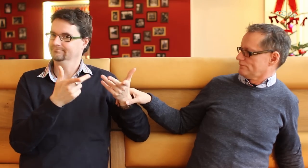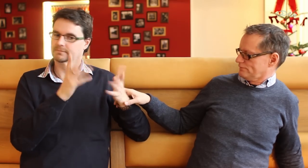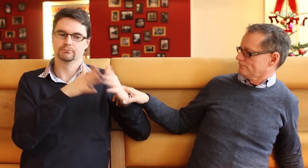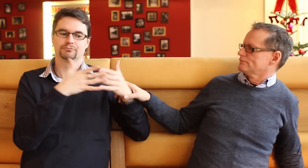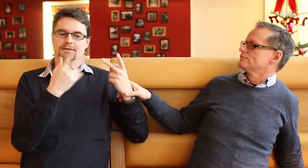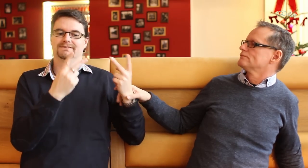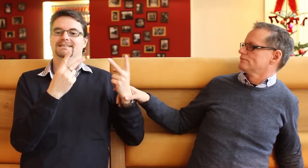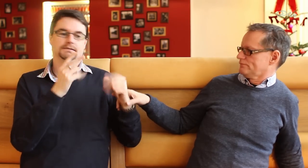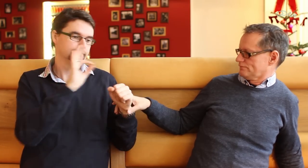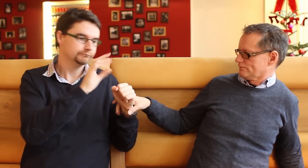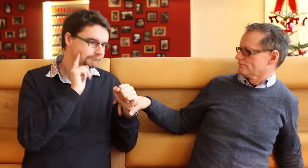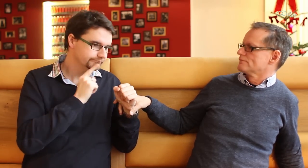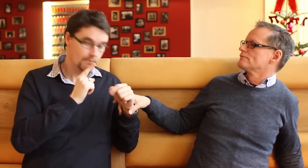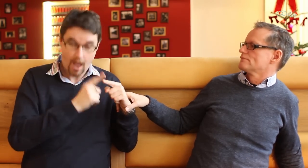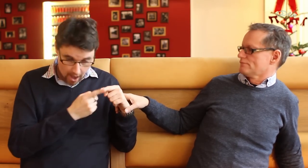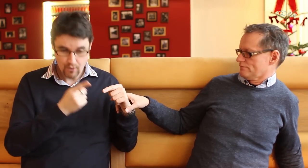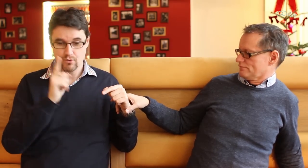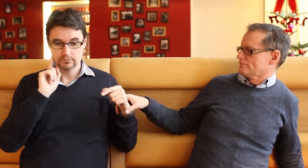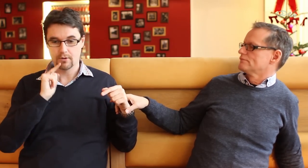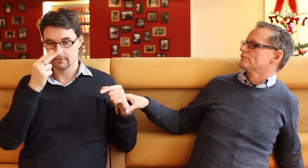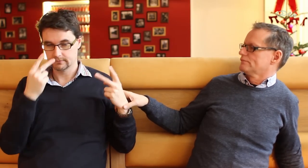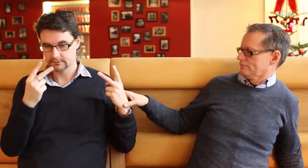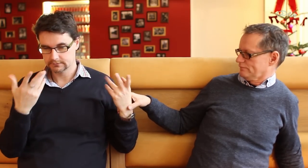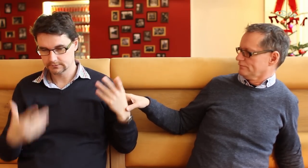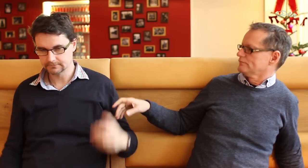Das verbindet sie. Gebärdensprache ist wichtig - für Taube und auch Taubblinde.